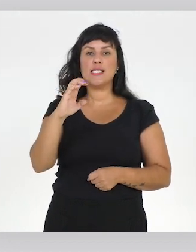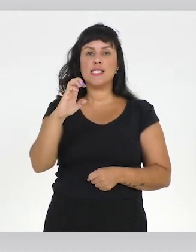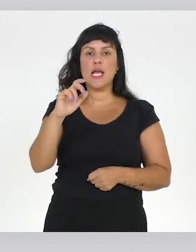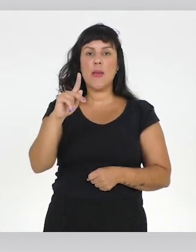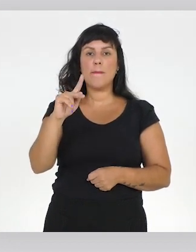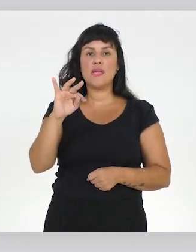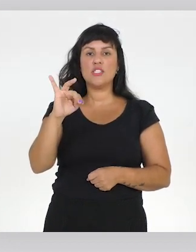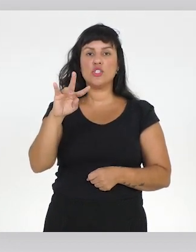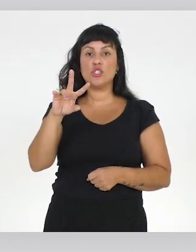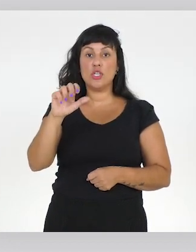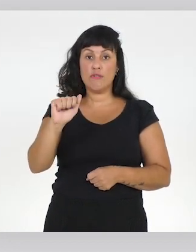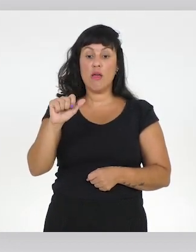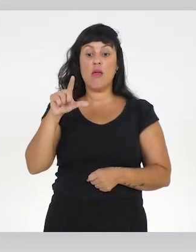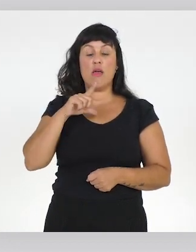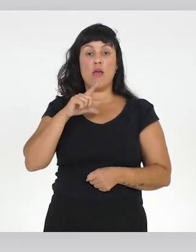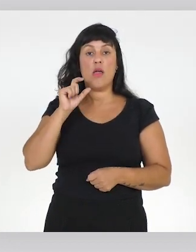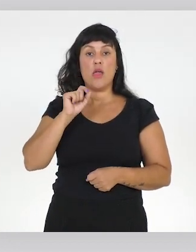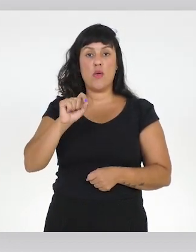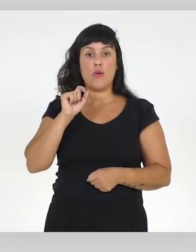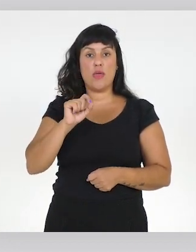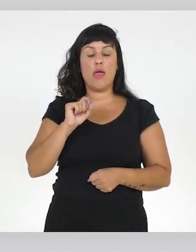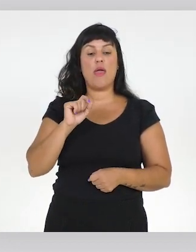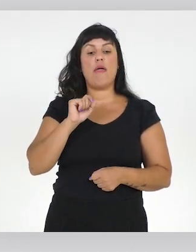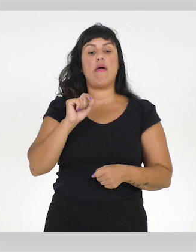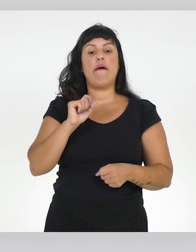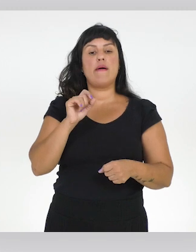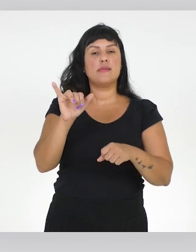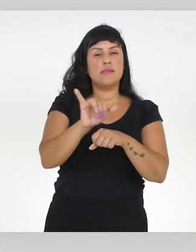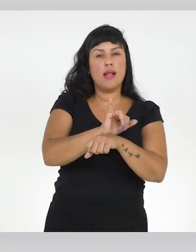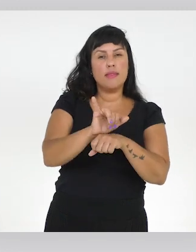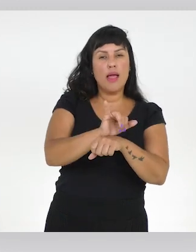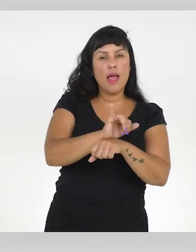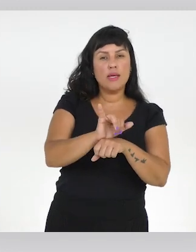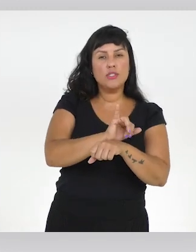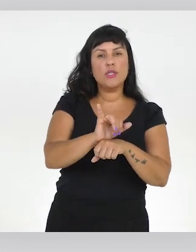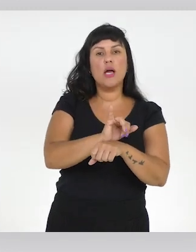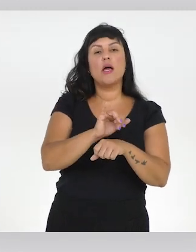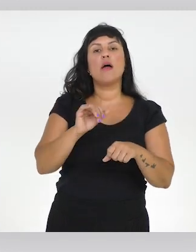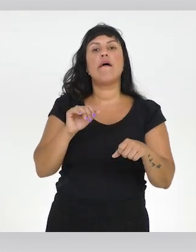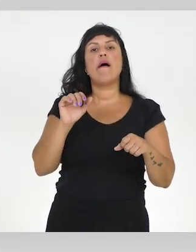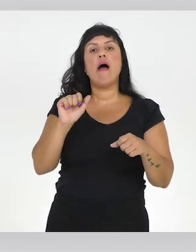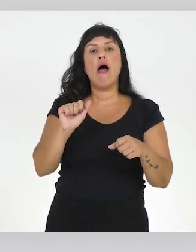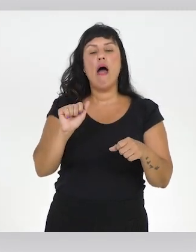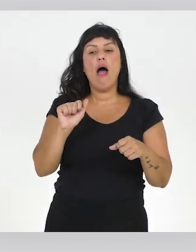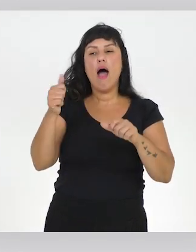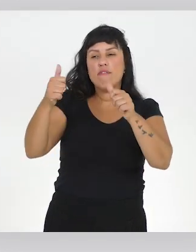a osteoartrite, as fraturas, artrite reumatoide e outras condições de saúde.